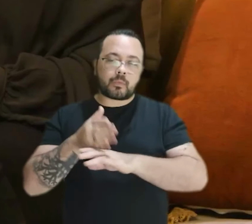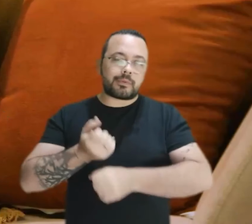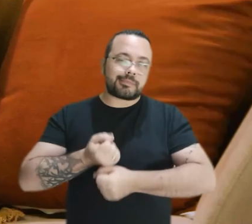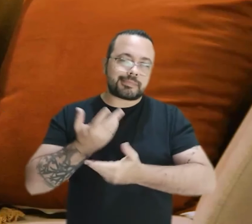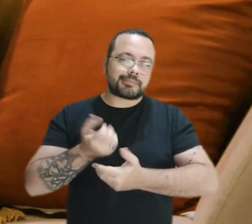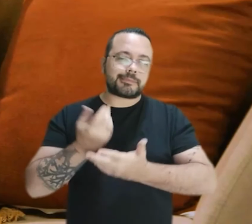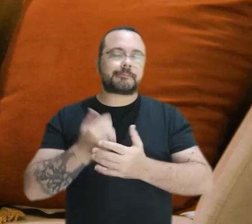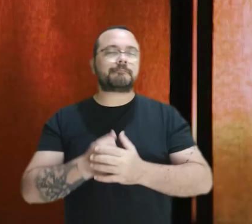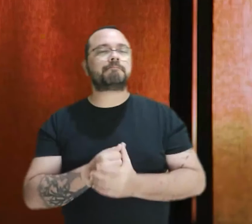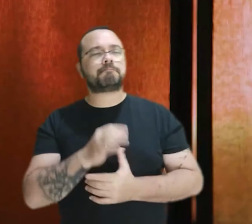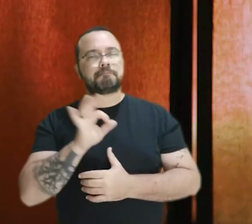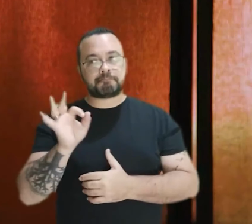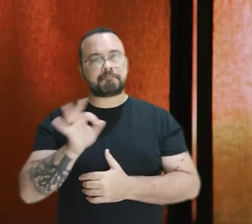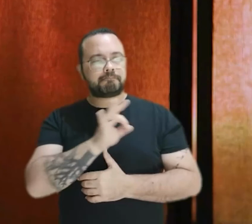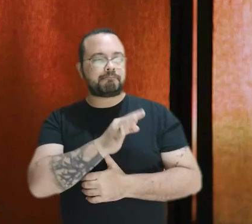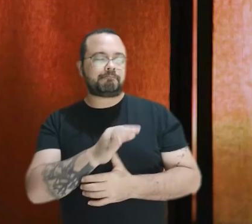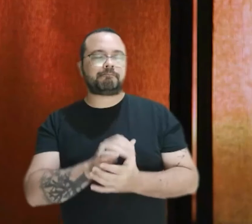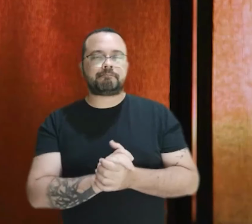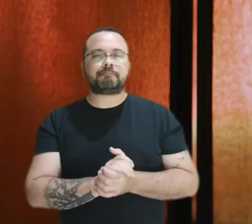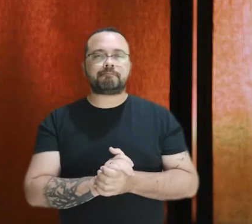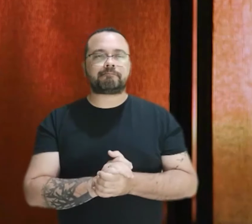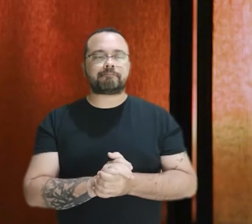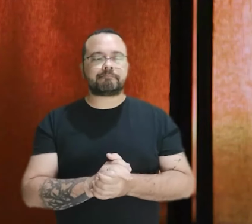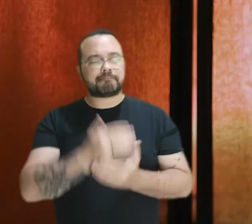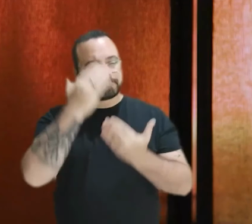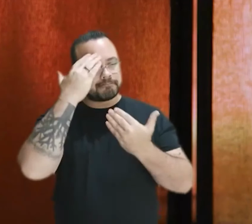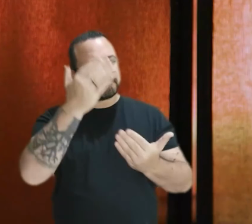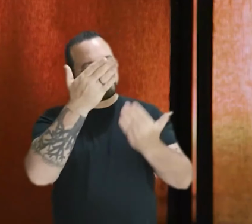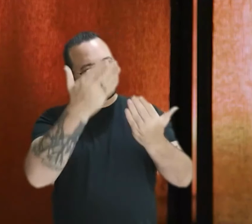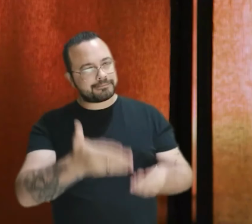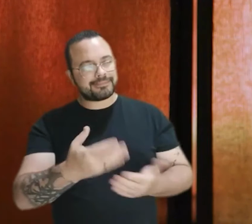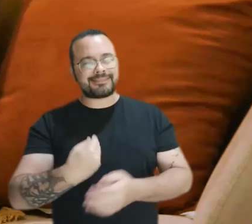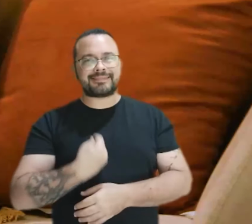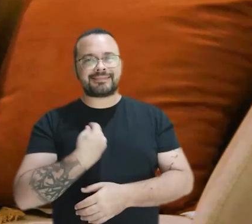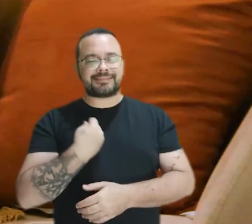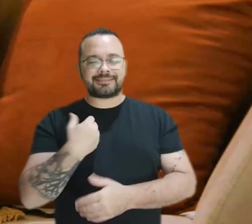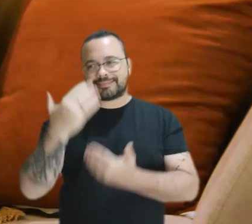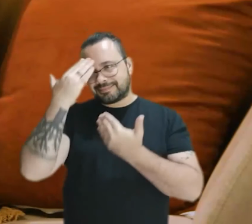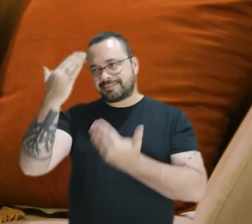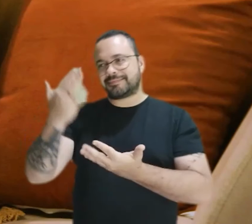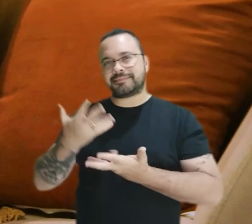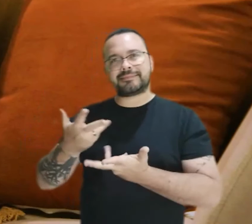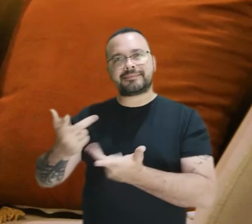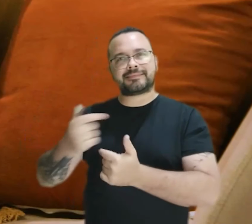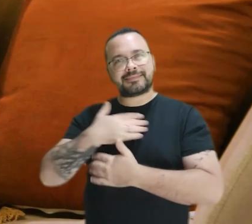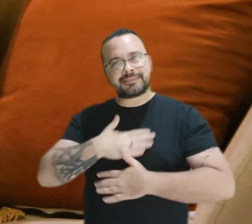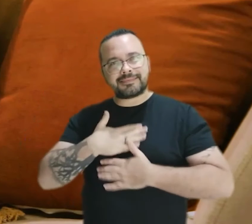Exatamente. É isso, tá certo. Muito obrigada pela sua presença. Muito obrigada, foi uma delícia a conversa.